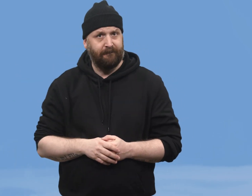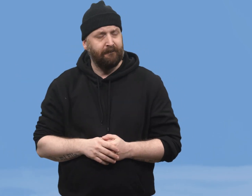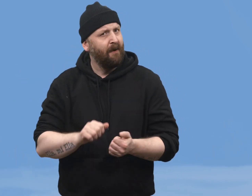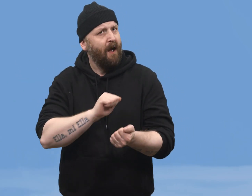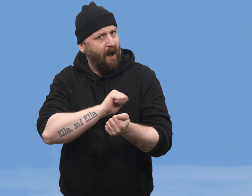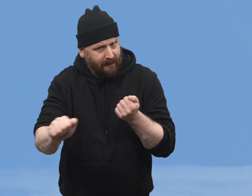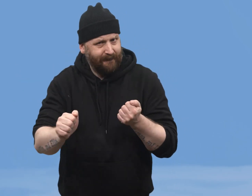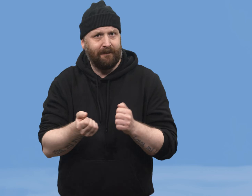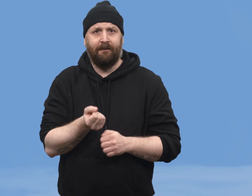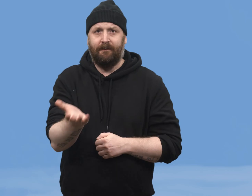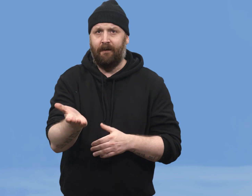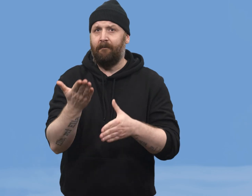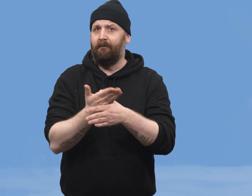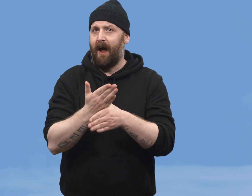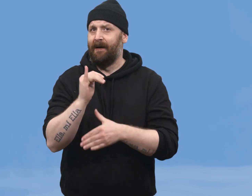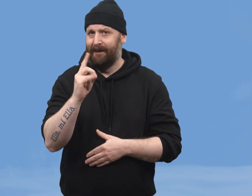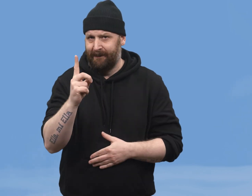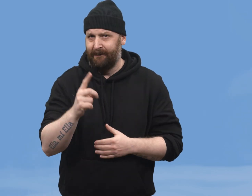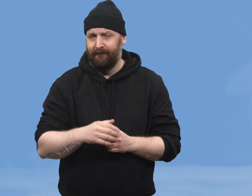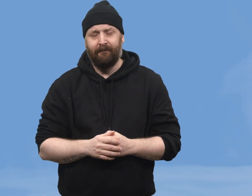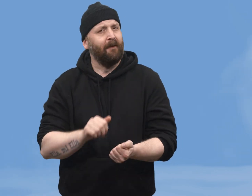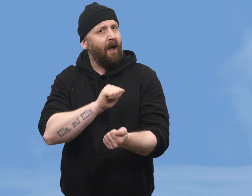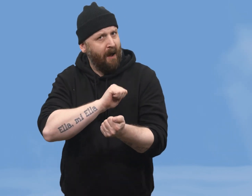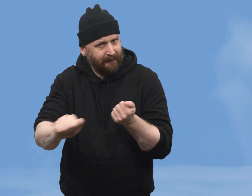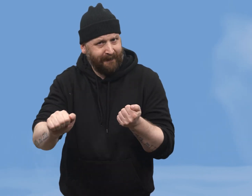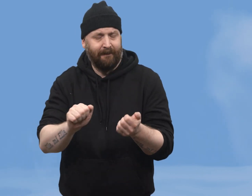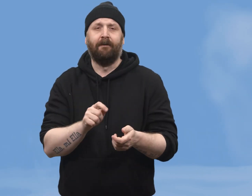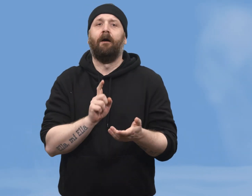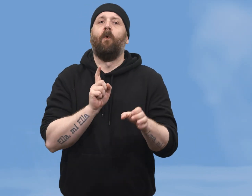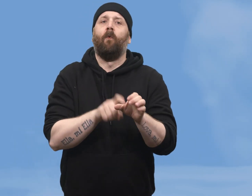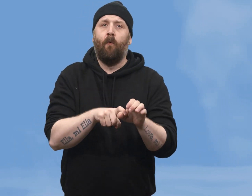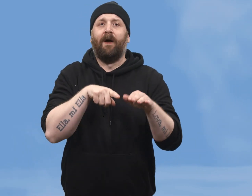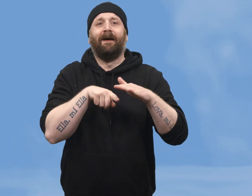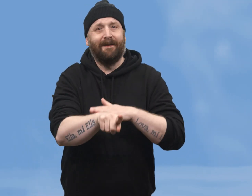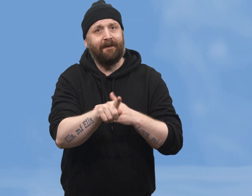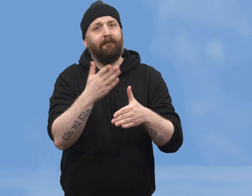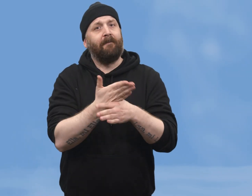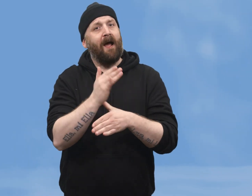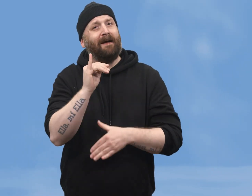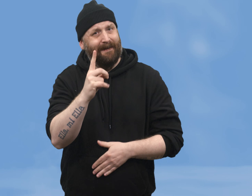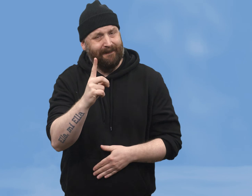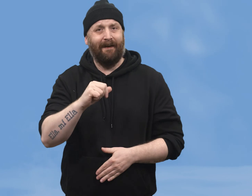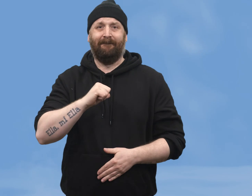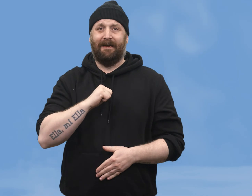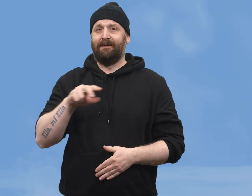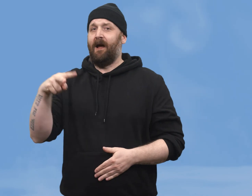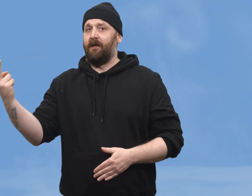Aldri gi bort BankID. Aldri logg inn på BankID hvis en annen person spør om dette.